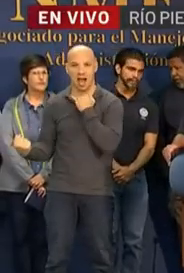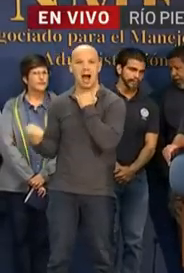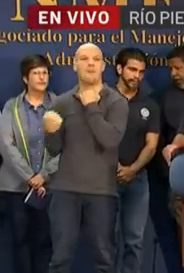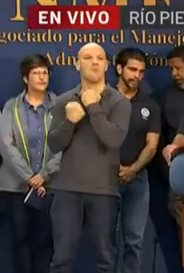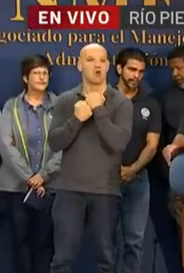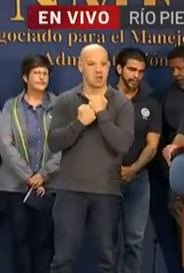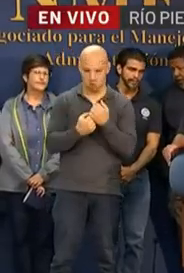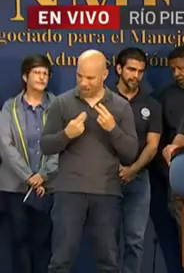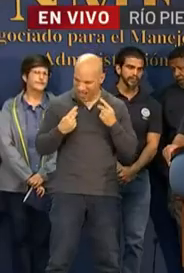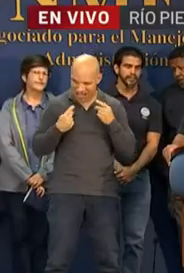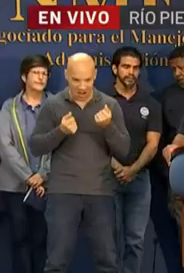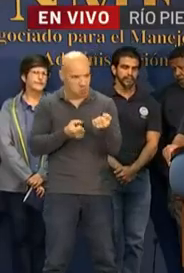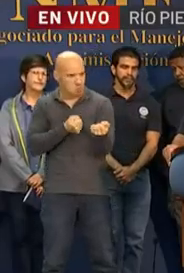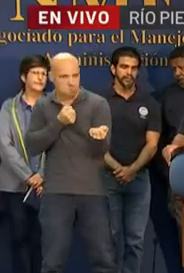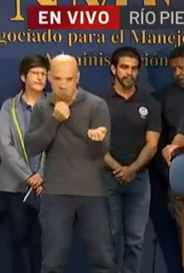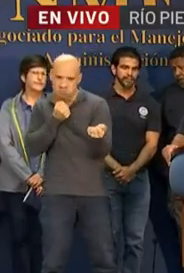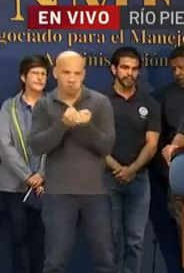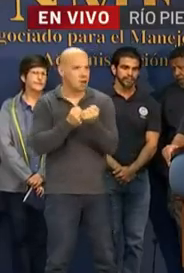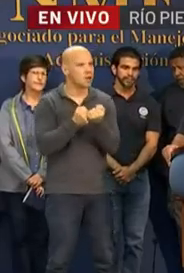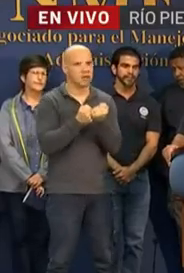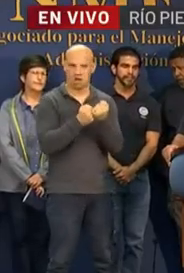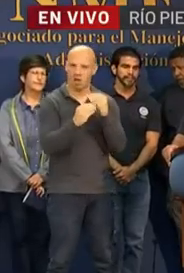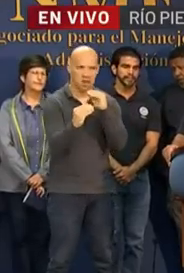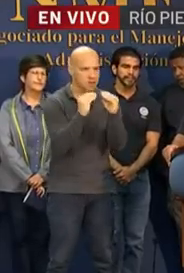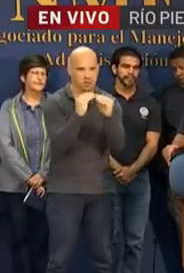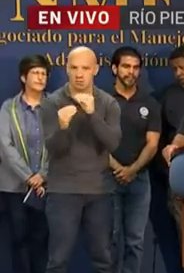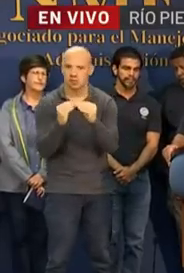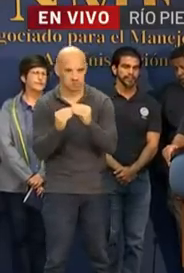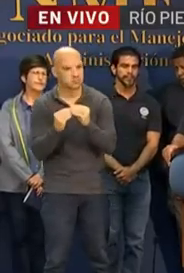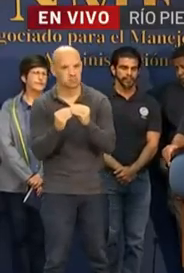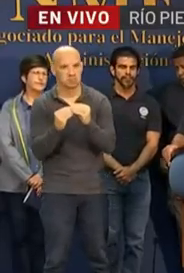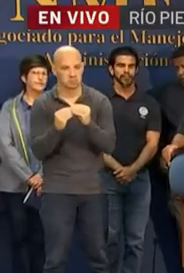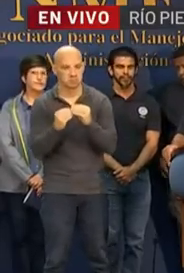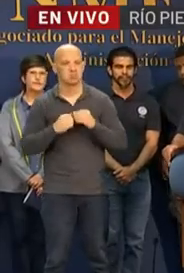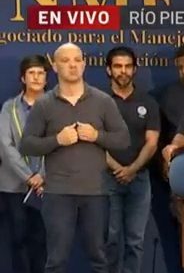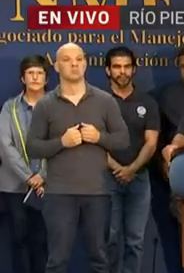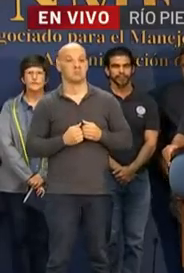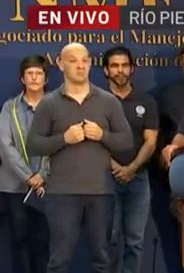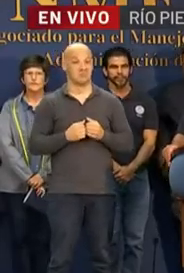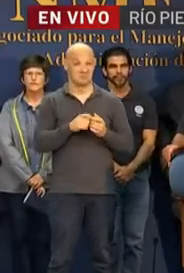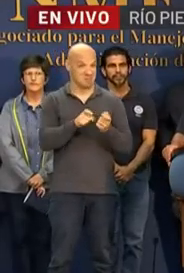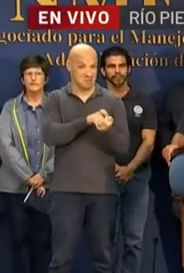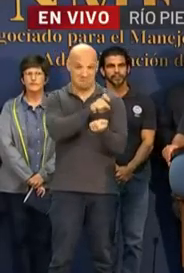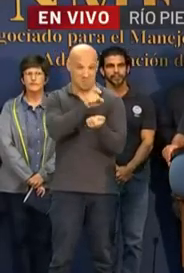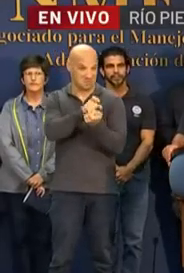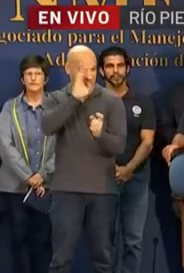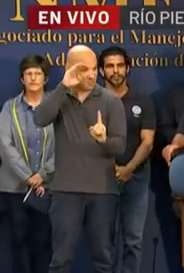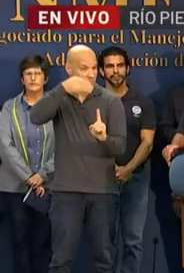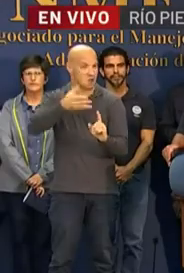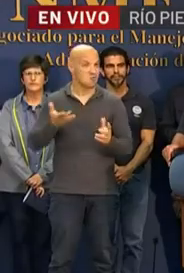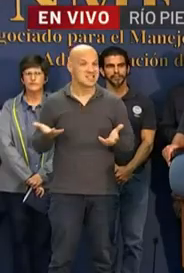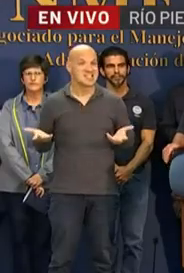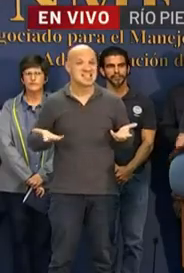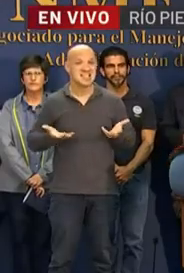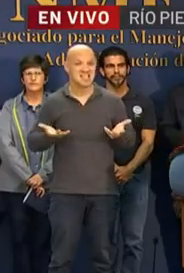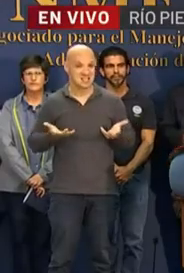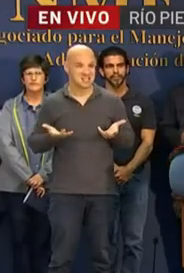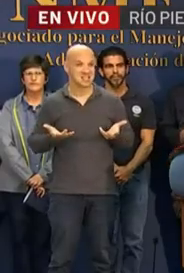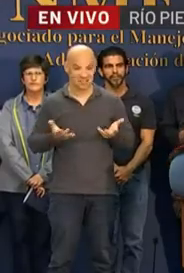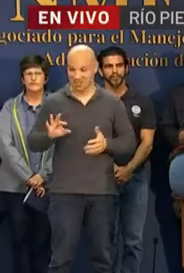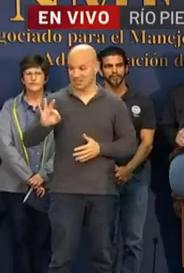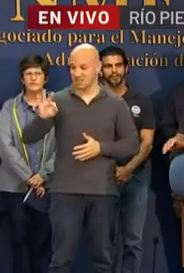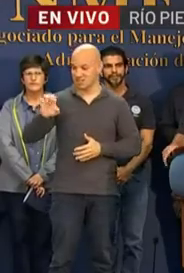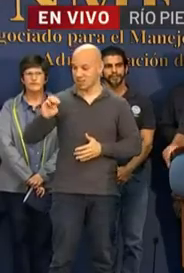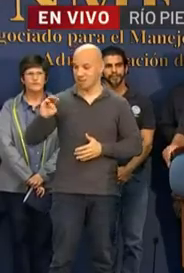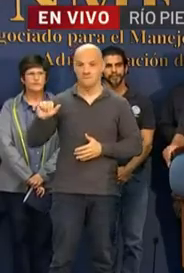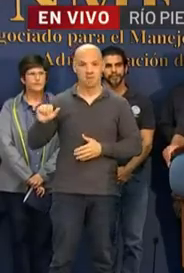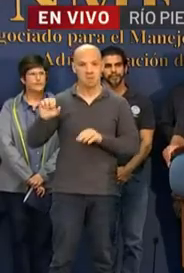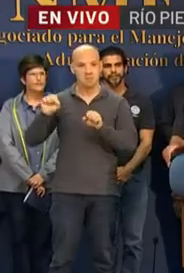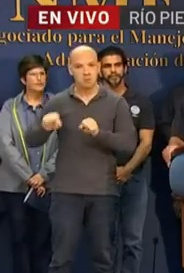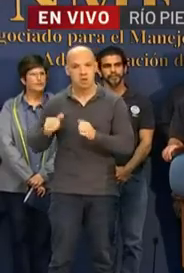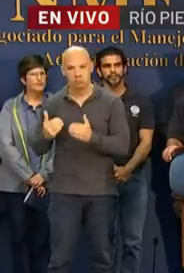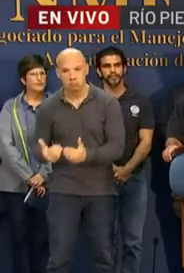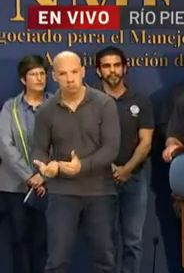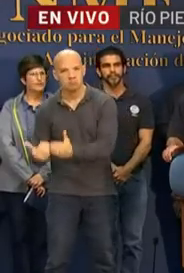DECLARACIONES, LA DECLARACIÓN